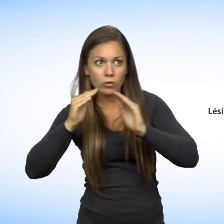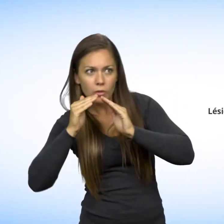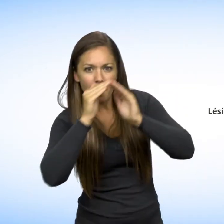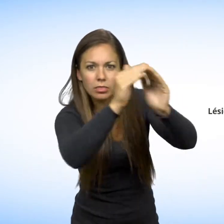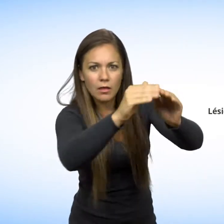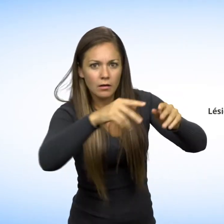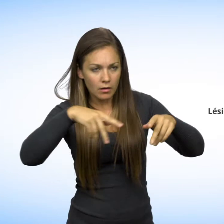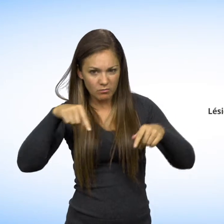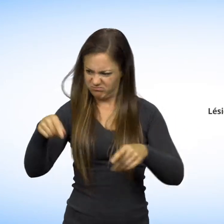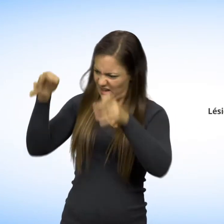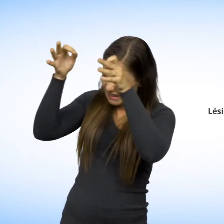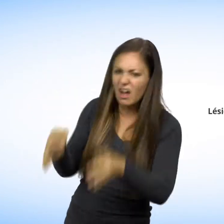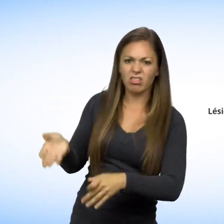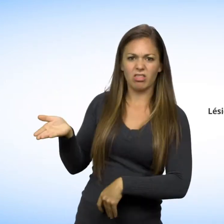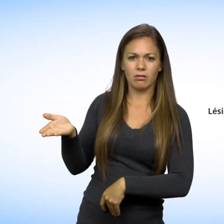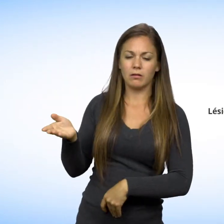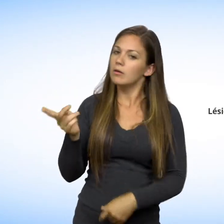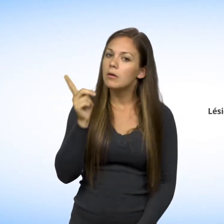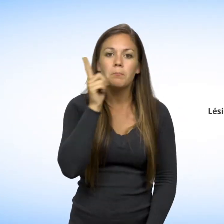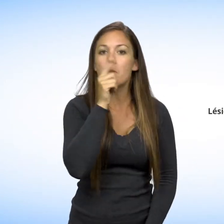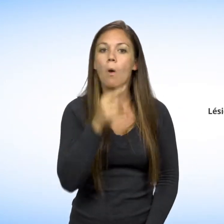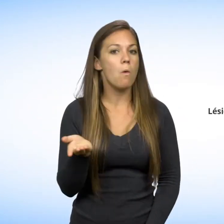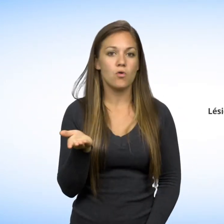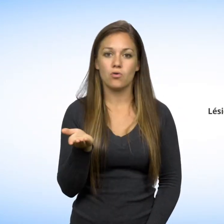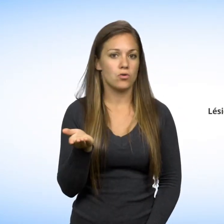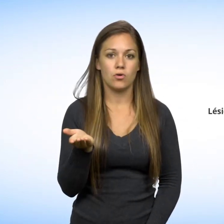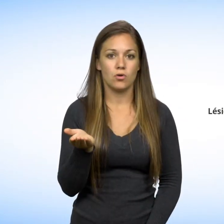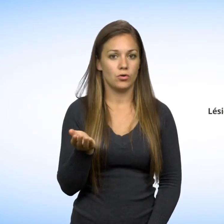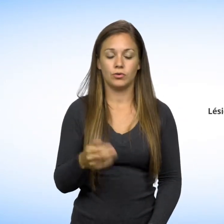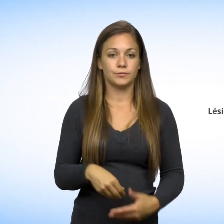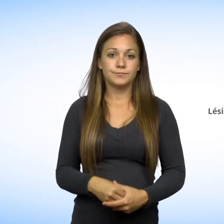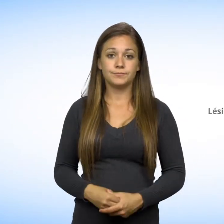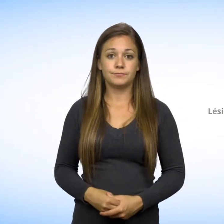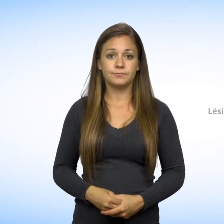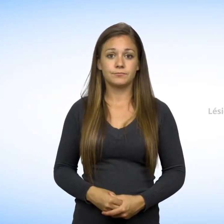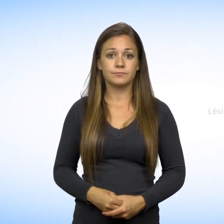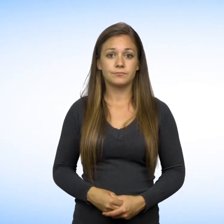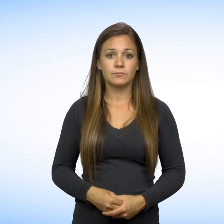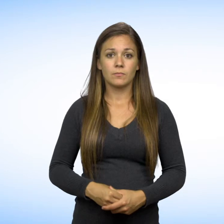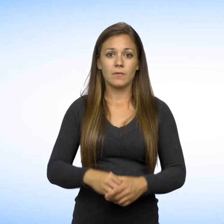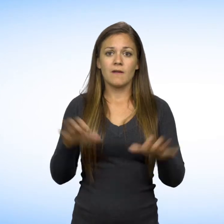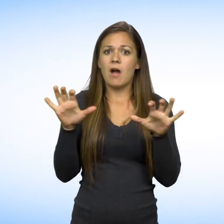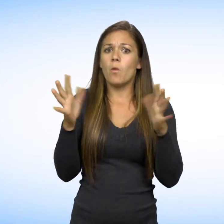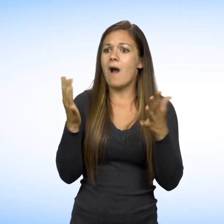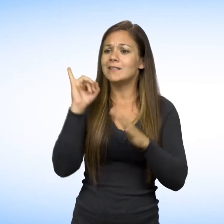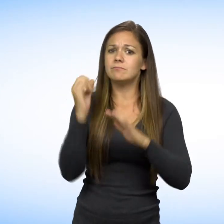contester cette décision. Il n'a toutefois pas eu la possibilité de le faire. Que faire en cas de lésion de droits ?